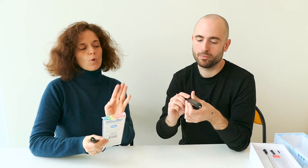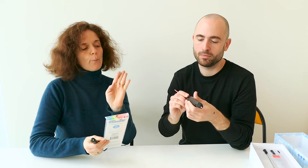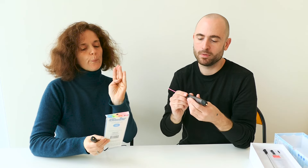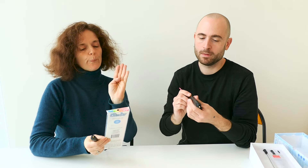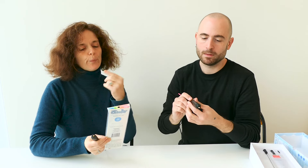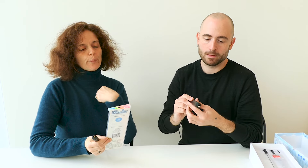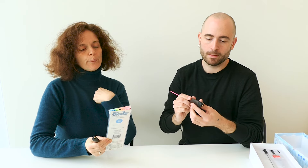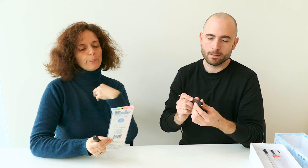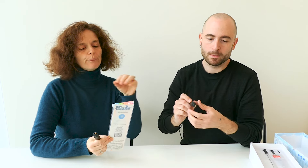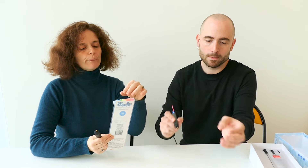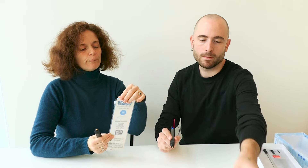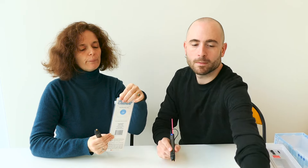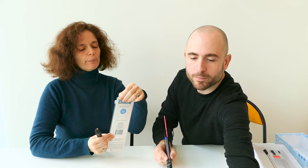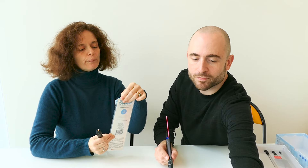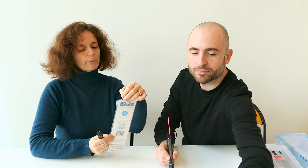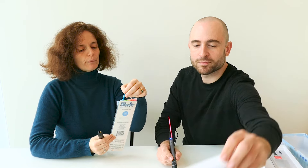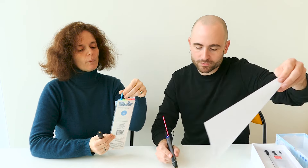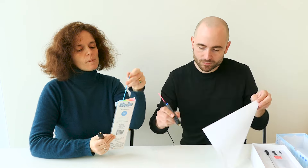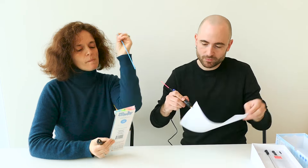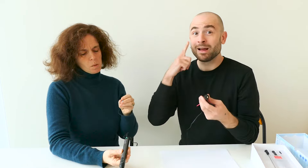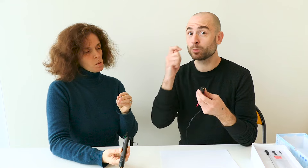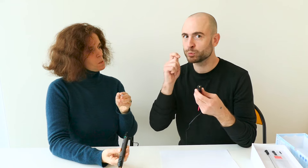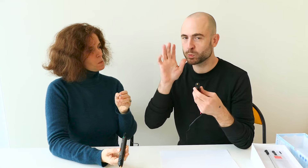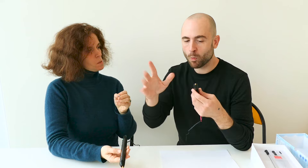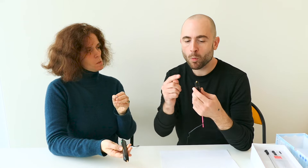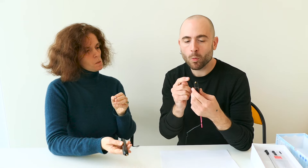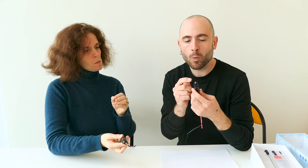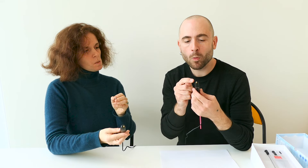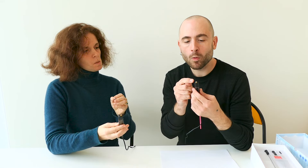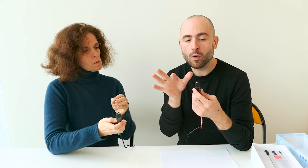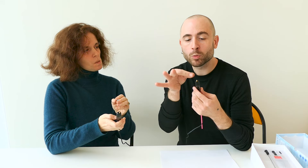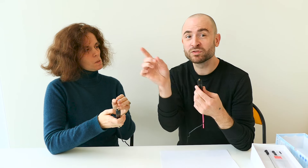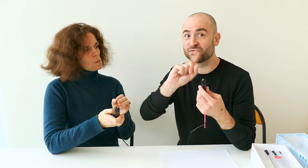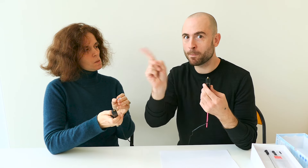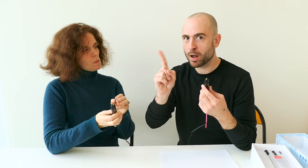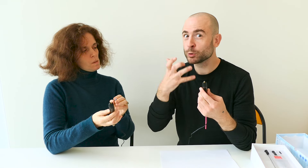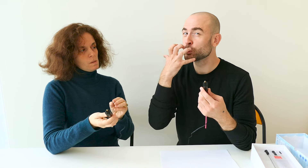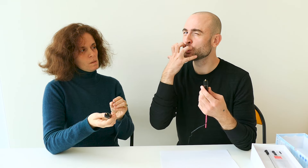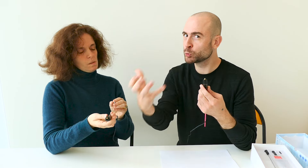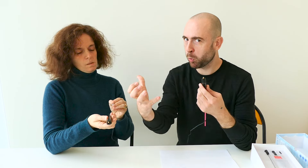Bleu, pour moi ! Attention, la pointe du stylo est brûlante : n'y touchez pas !